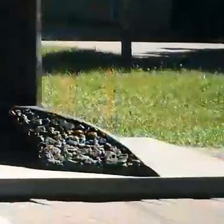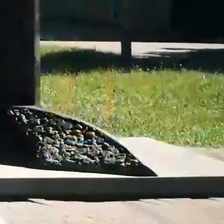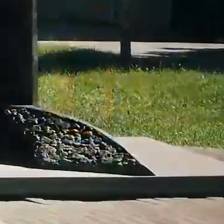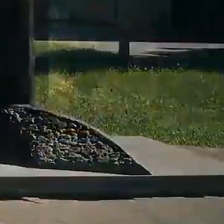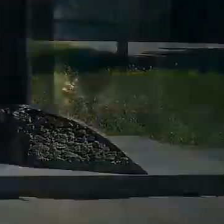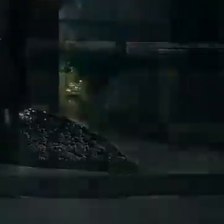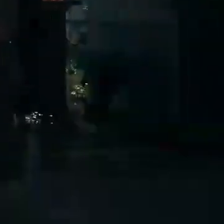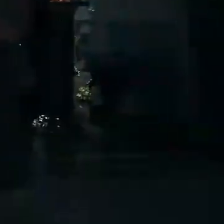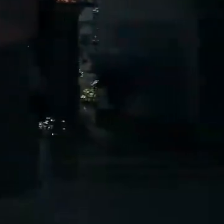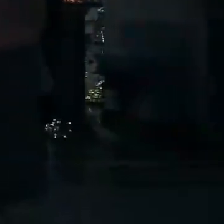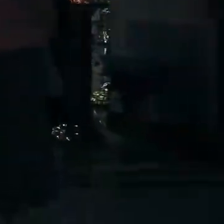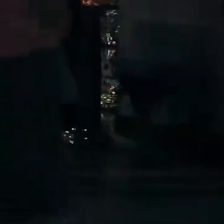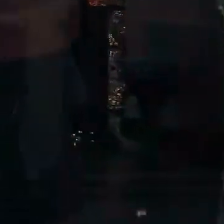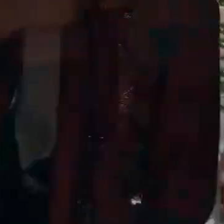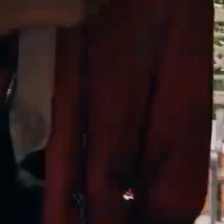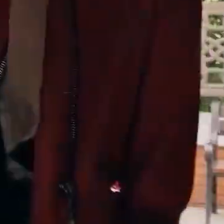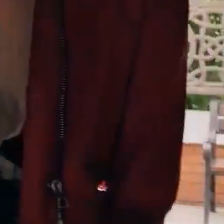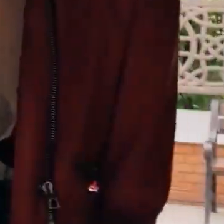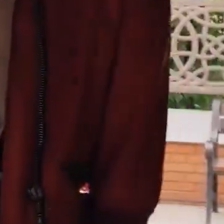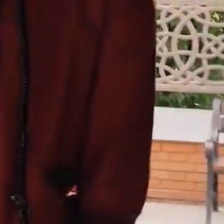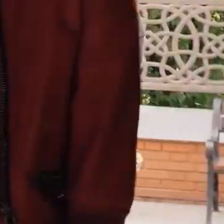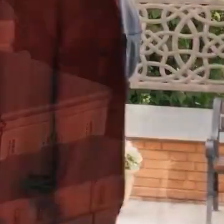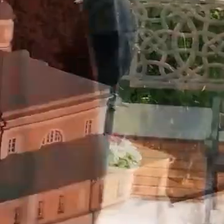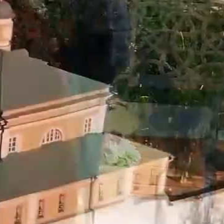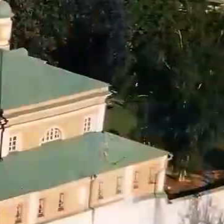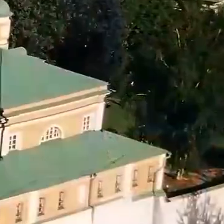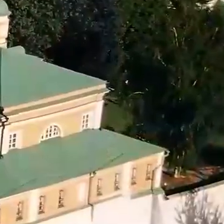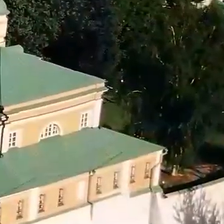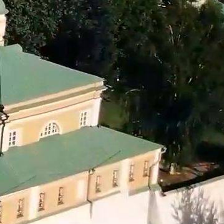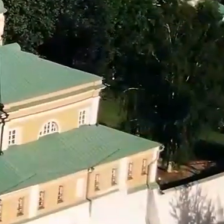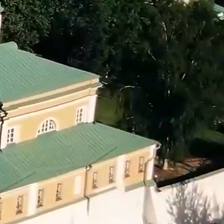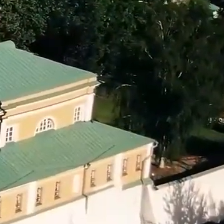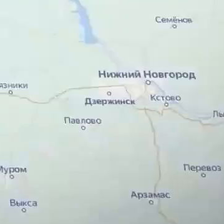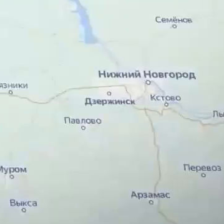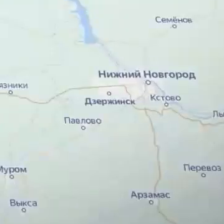Россия Понемногу открывает мне свои Дары И сколько их еще будет впереди [музыка]